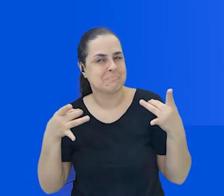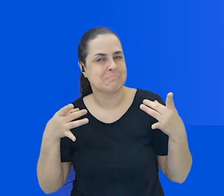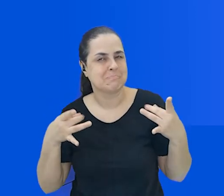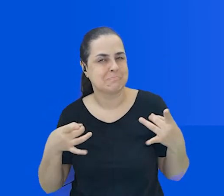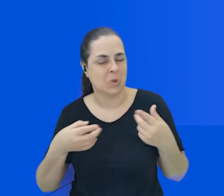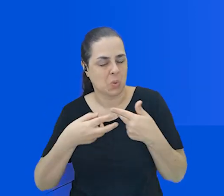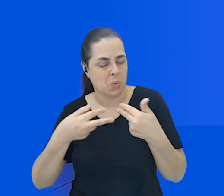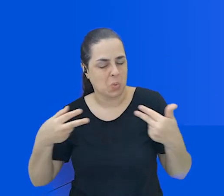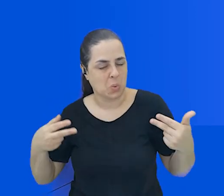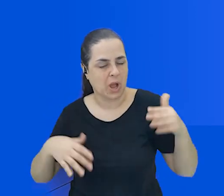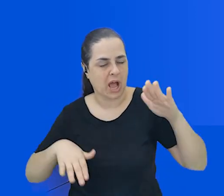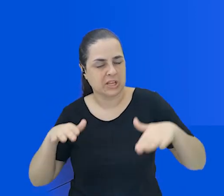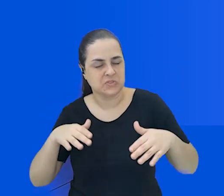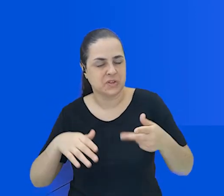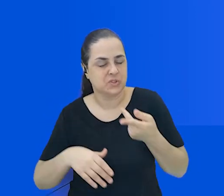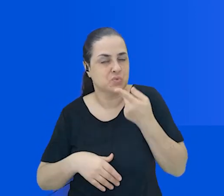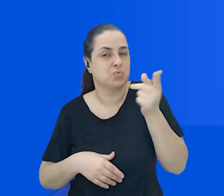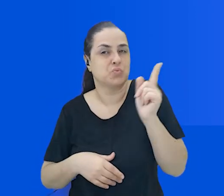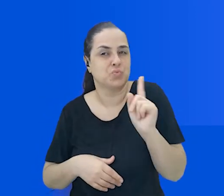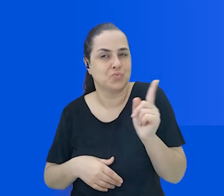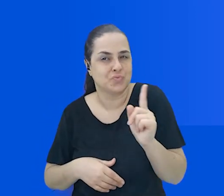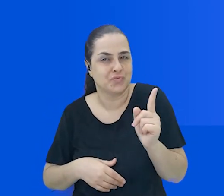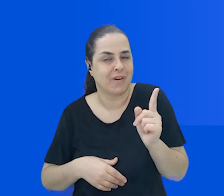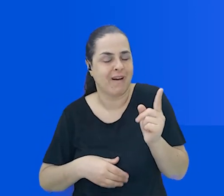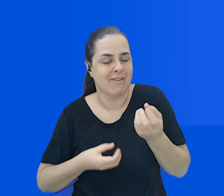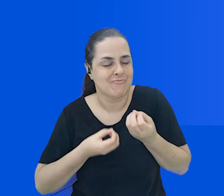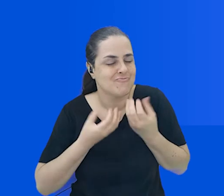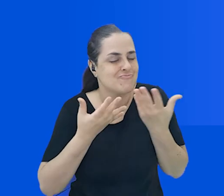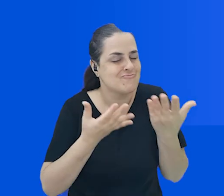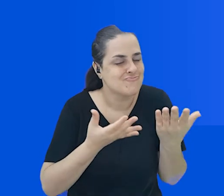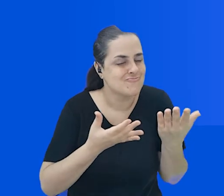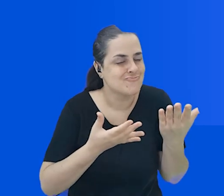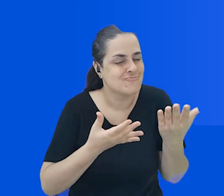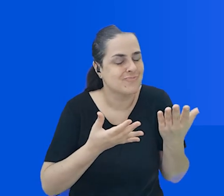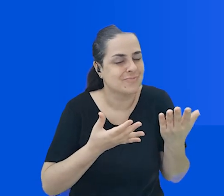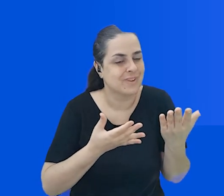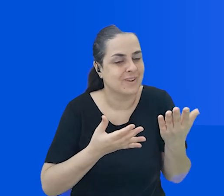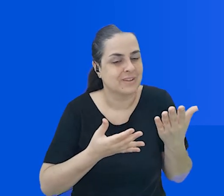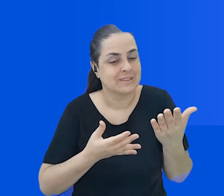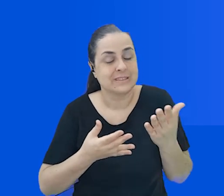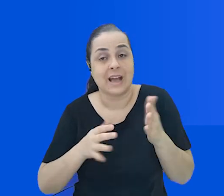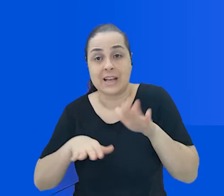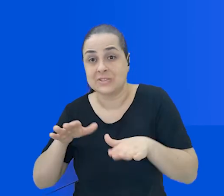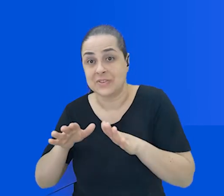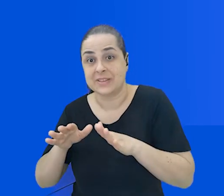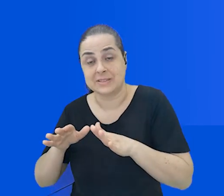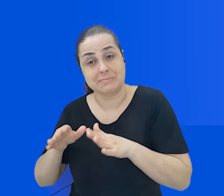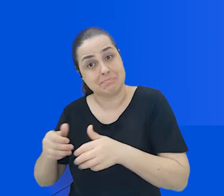para não falar, pra contornar, que, por um lado, é sofisticação, por outro lado, pode ser bastante perigoso,